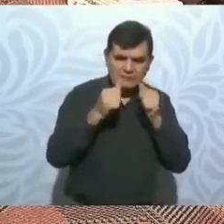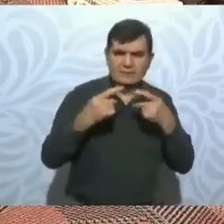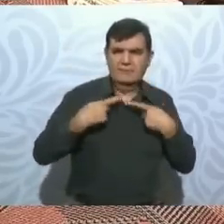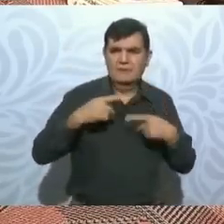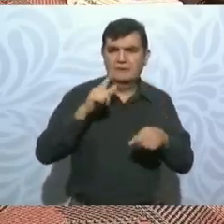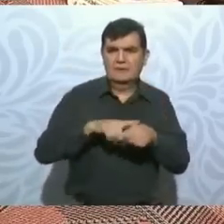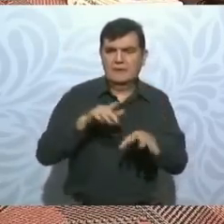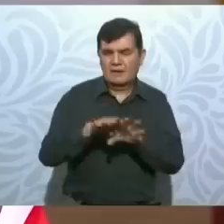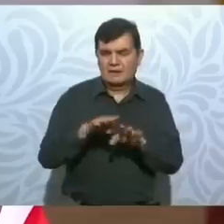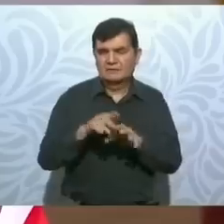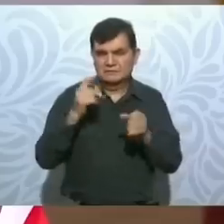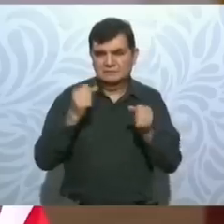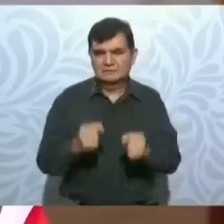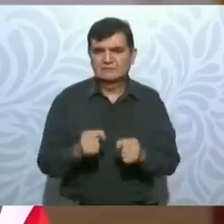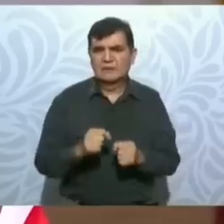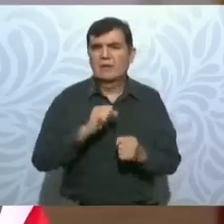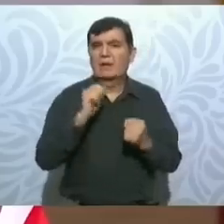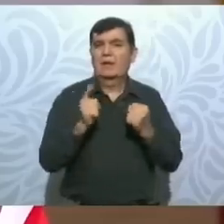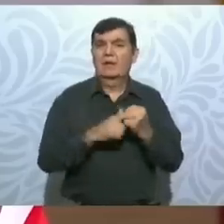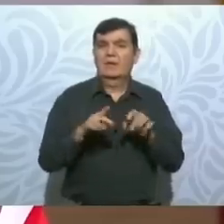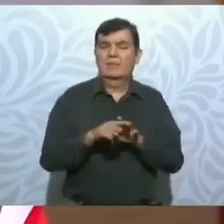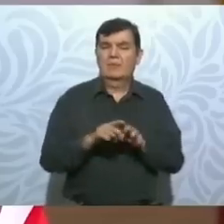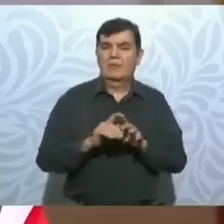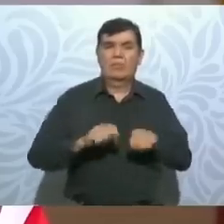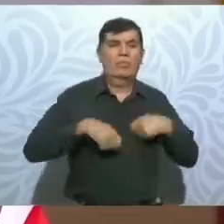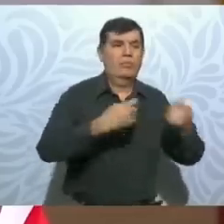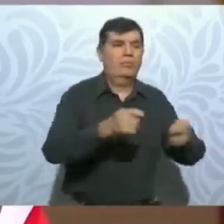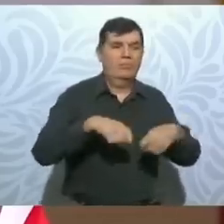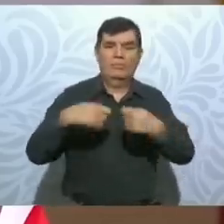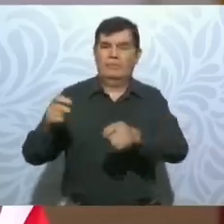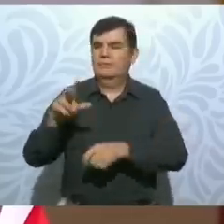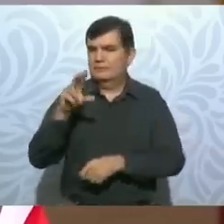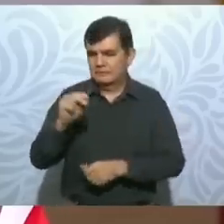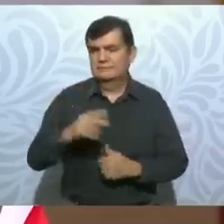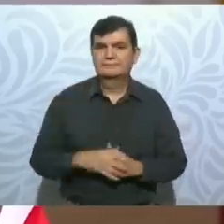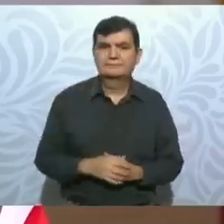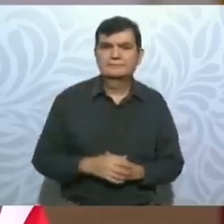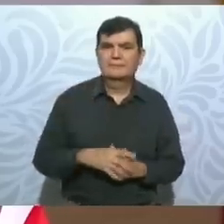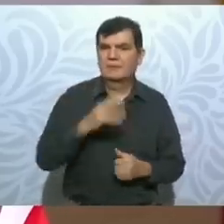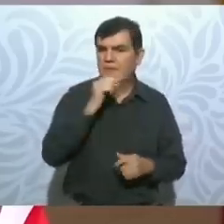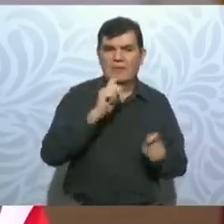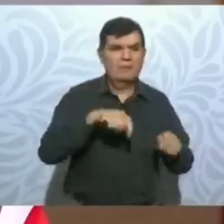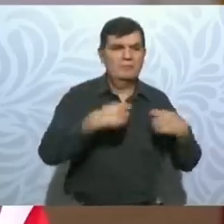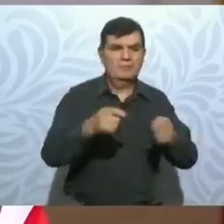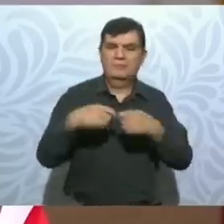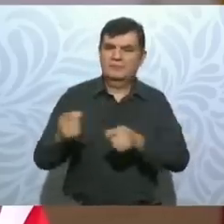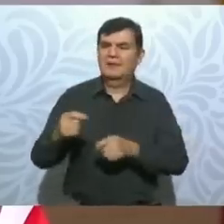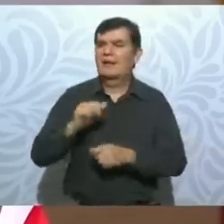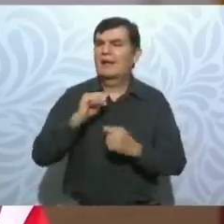de la seguridad no es algo que se pueda delegar no se puede delegar es algo que hay que estar